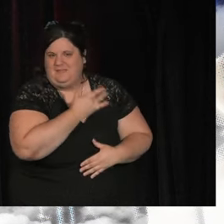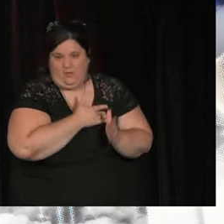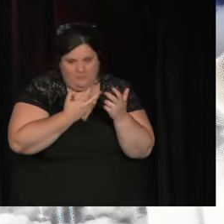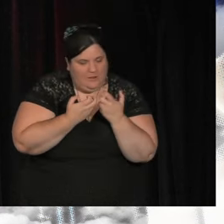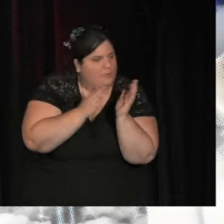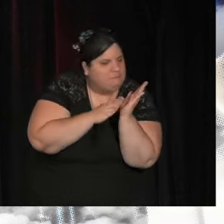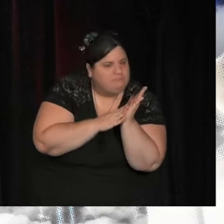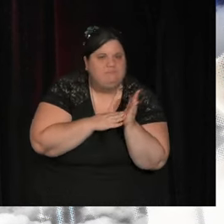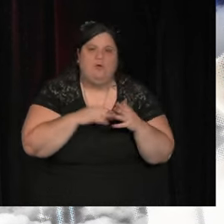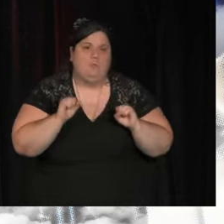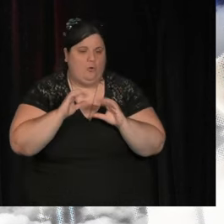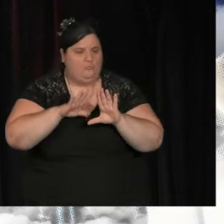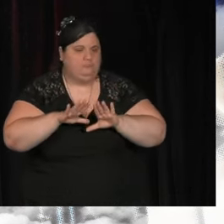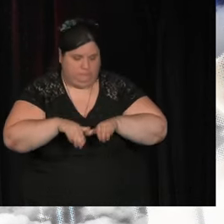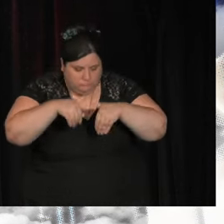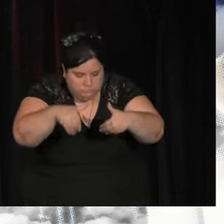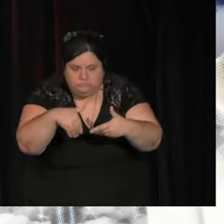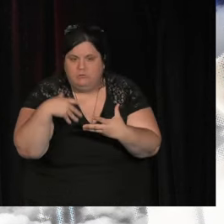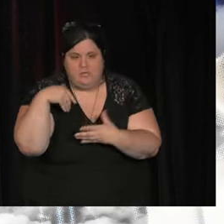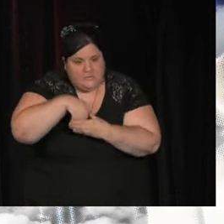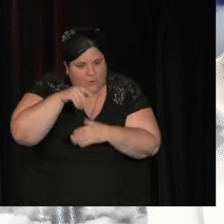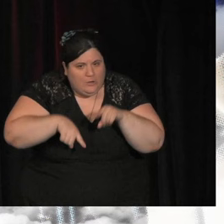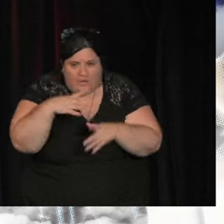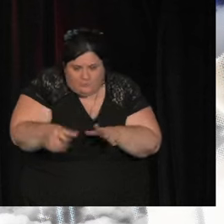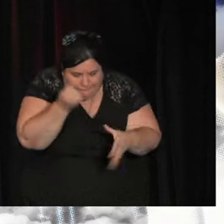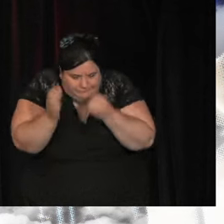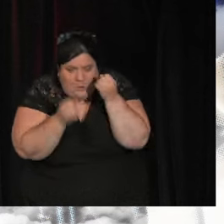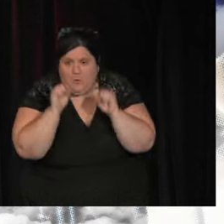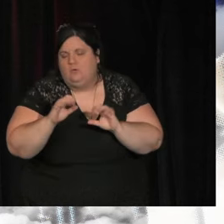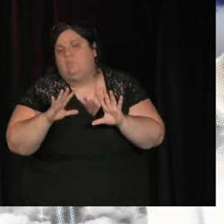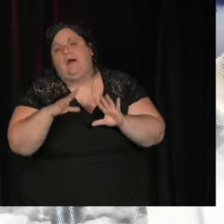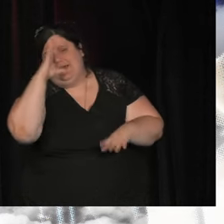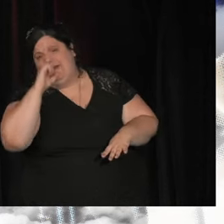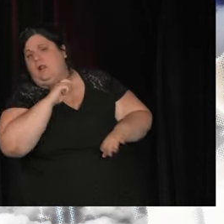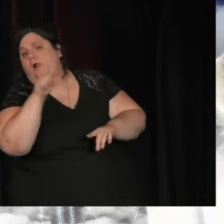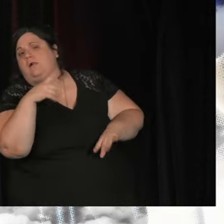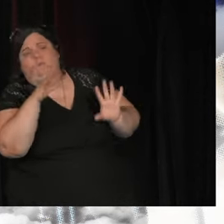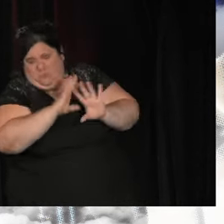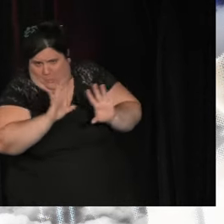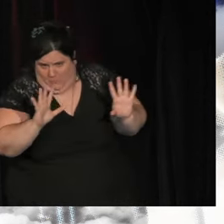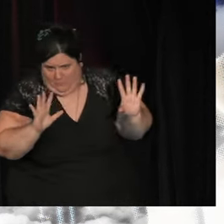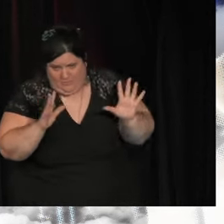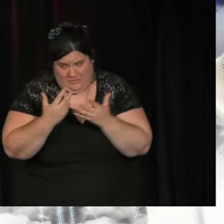loot boxes de manière un peu pas aléatoire, mais c'était il y avait tout un plan en interne où ils donnaient des… nombre en fonction de ta note sur cinq. C'est ça.